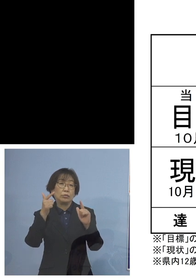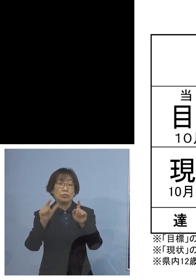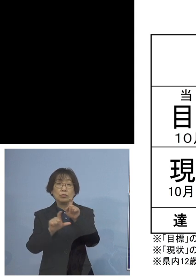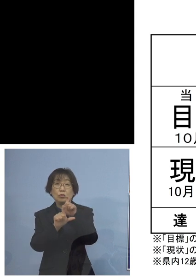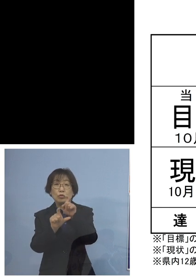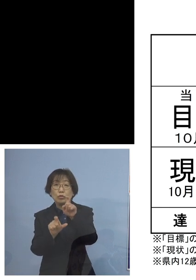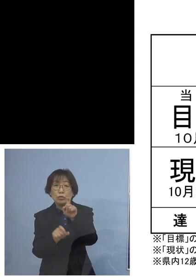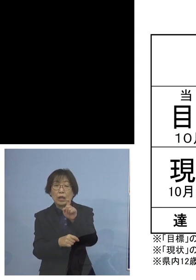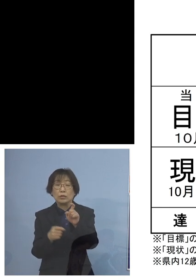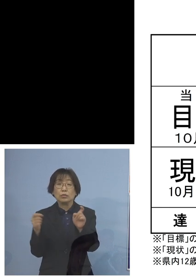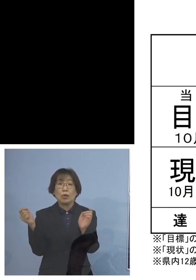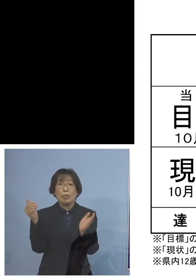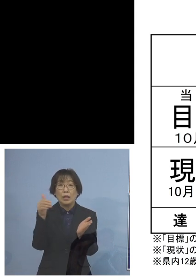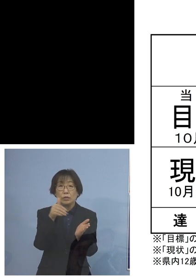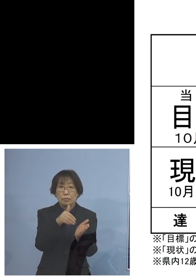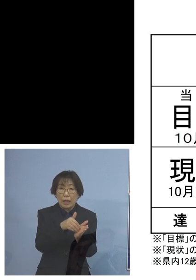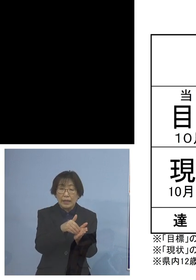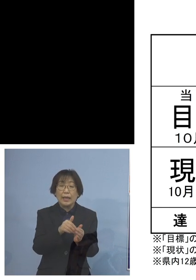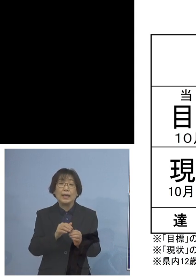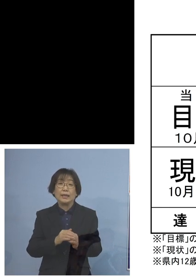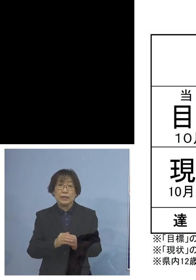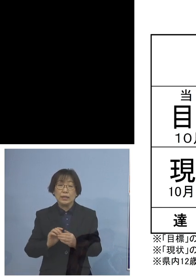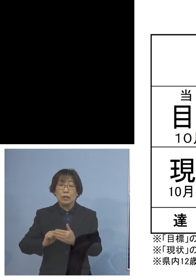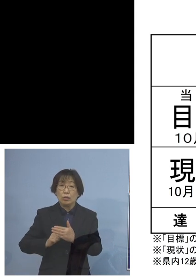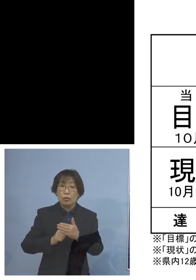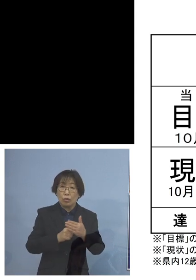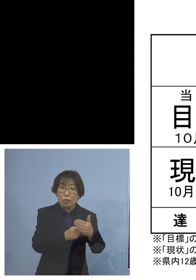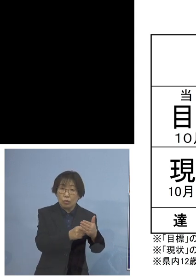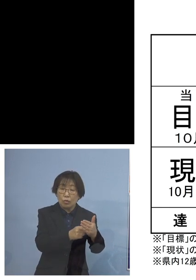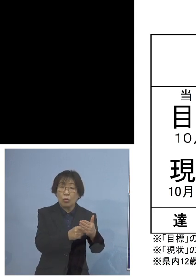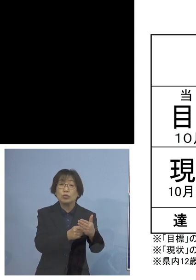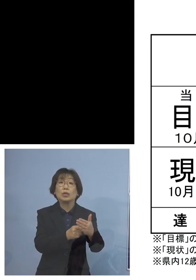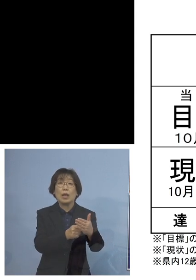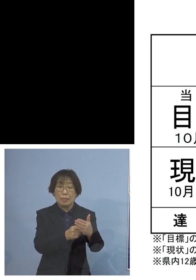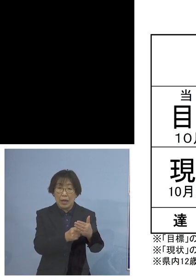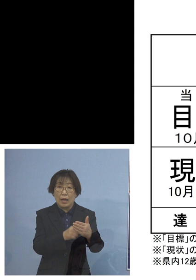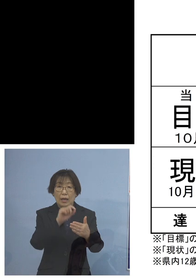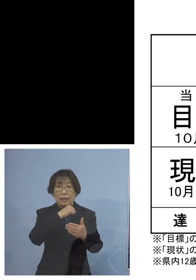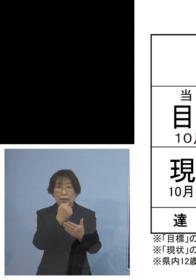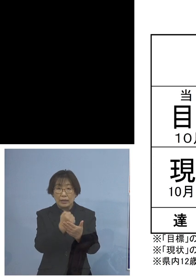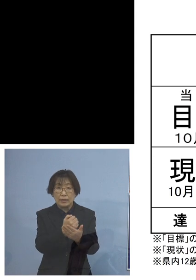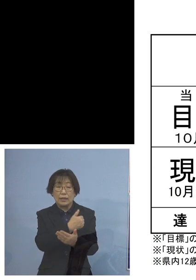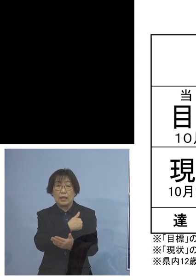この努力をすれば 達成することができるこの目標